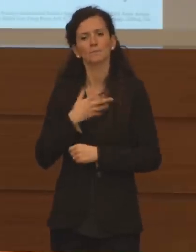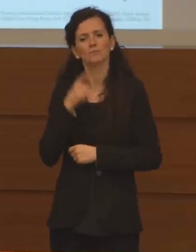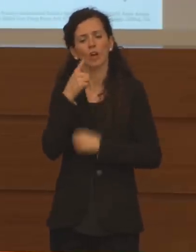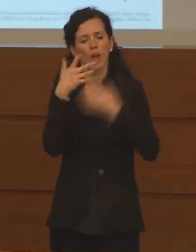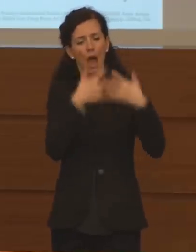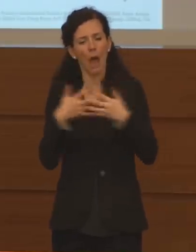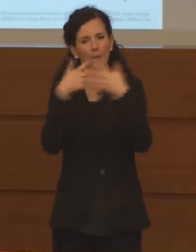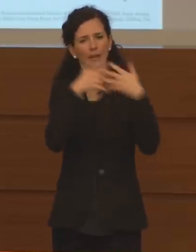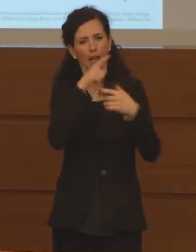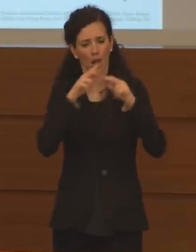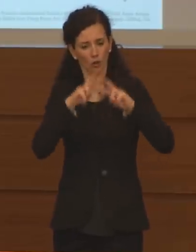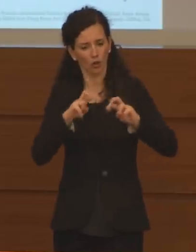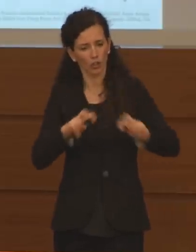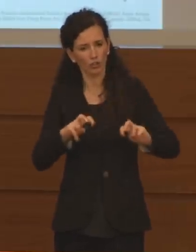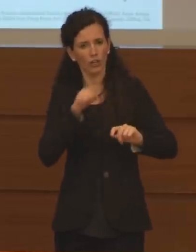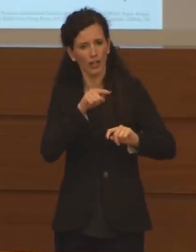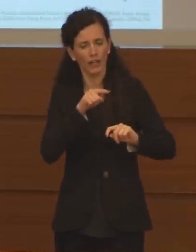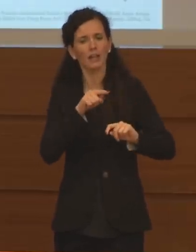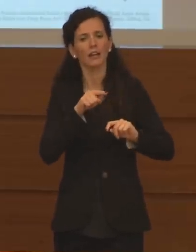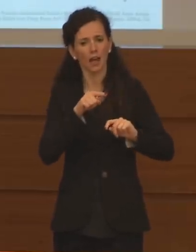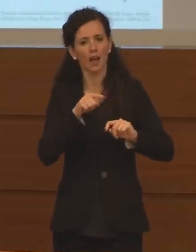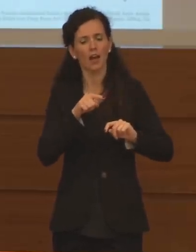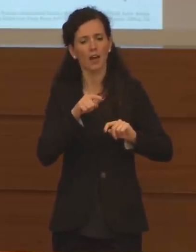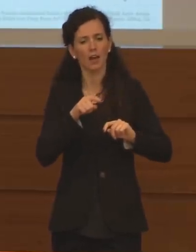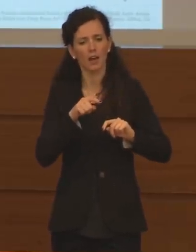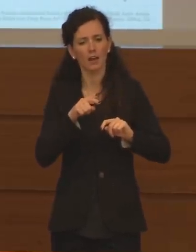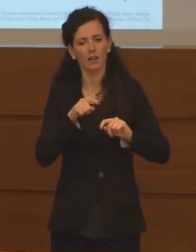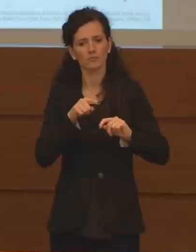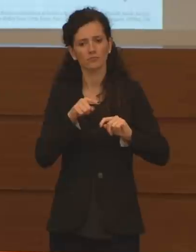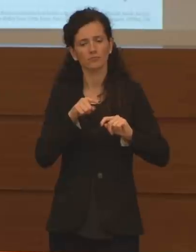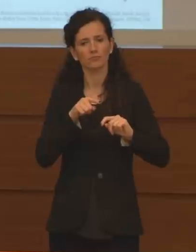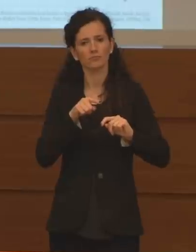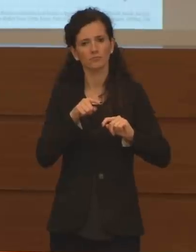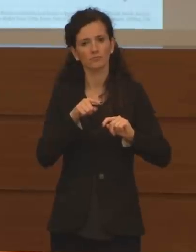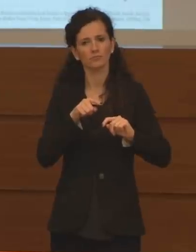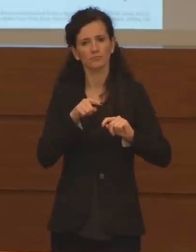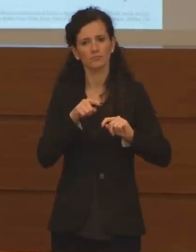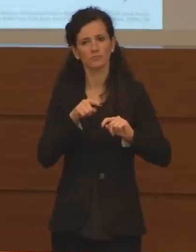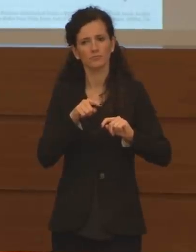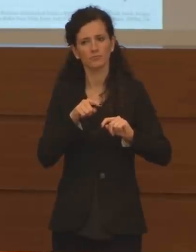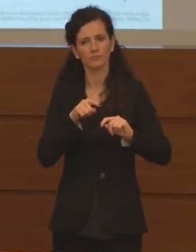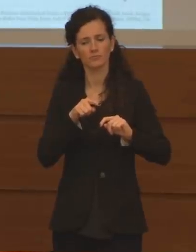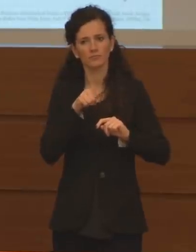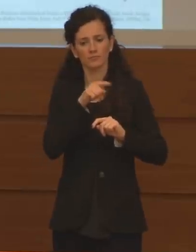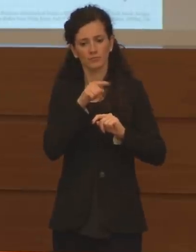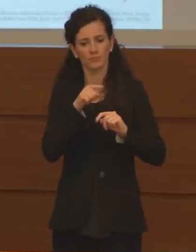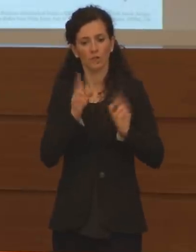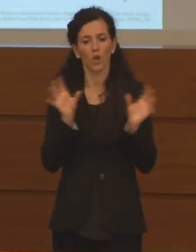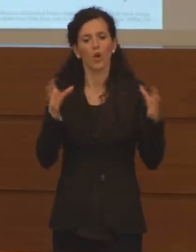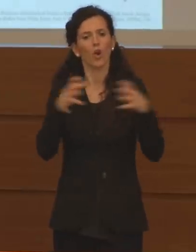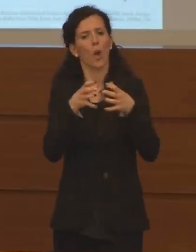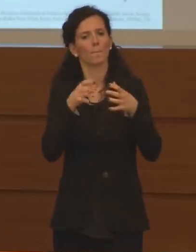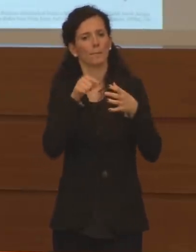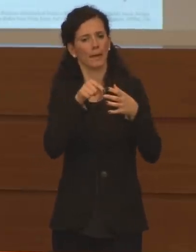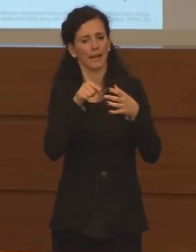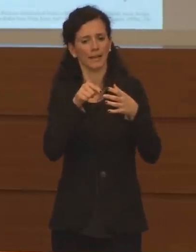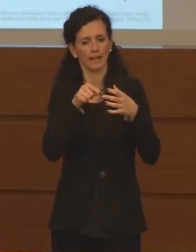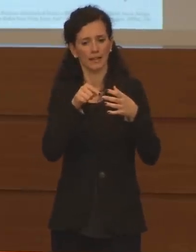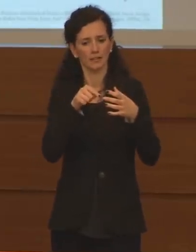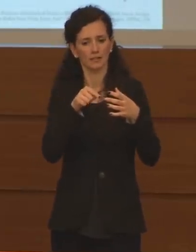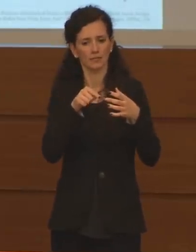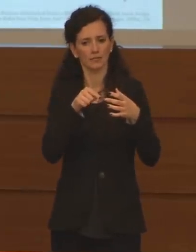insieme a Moderna che è una company privata